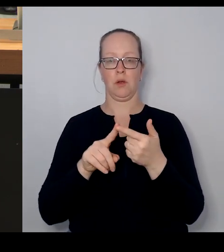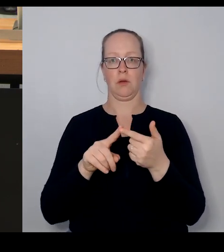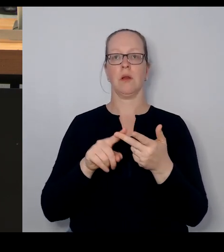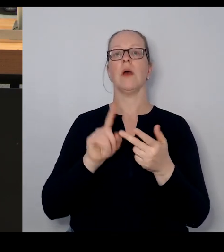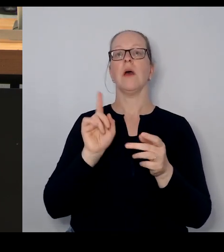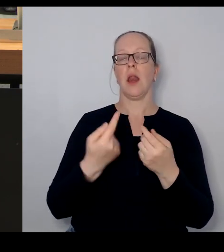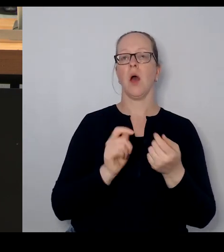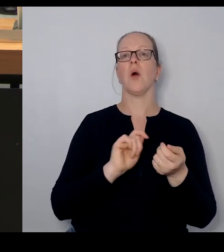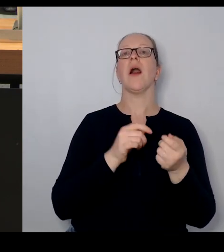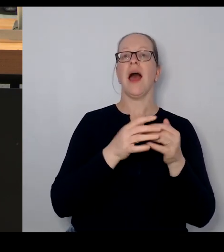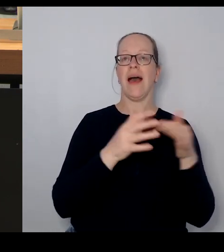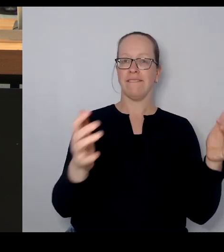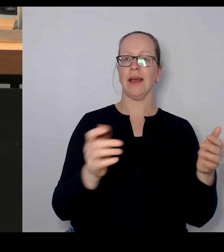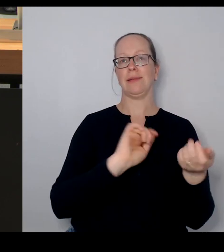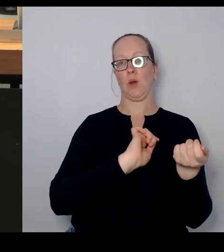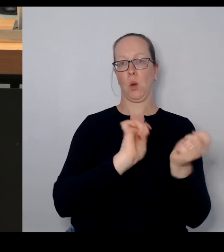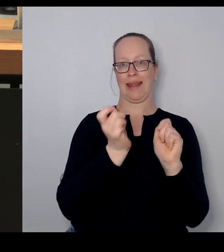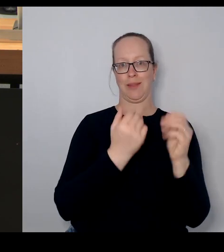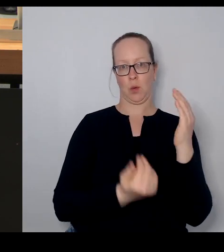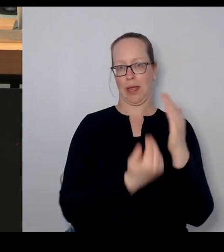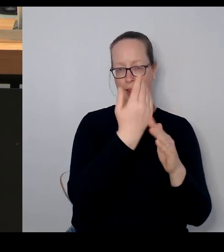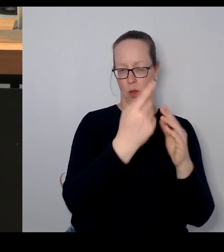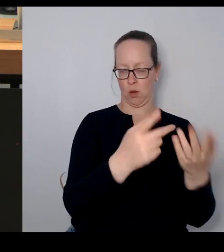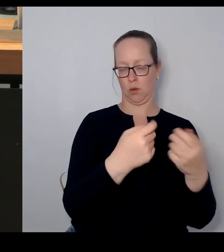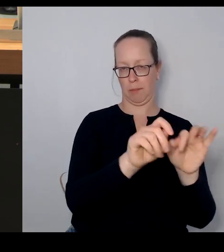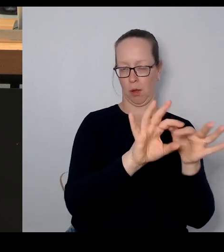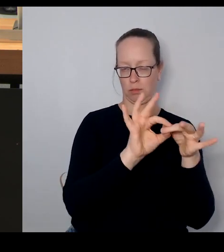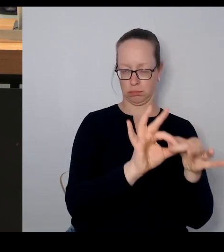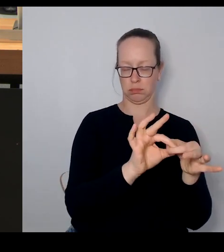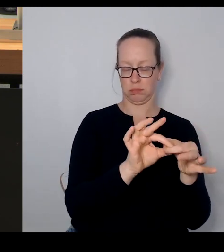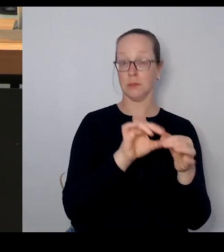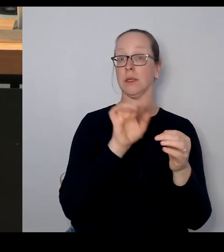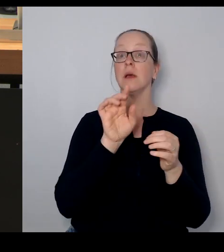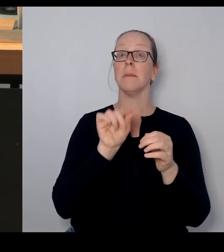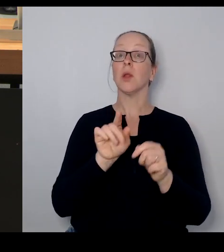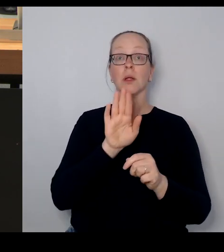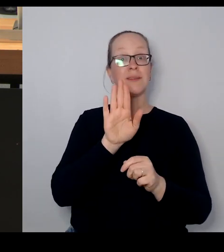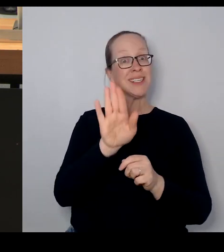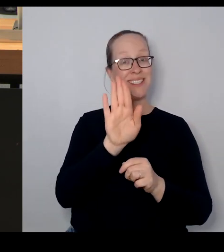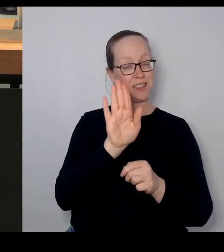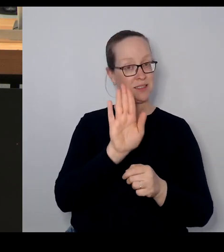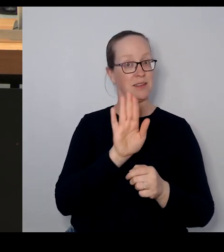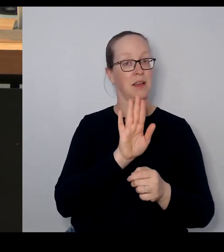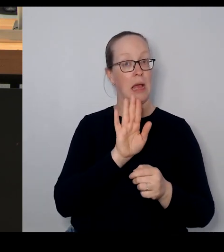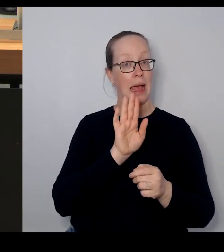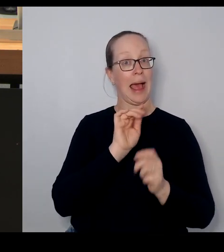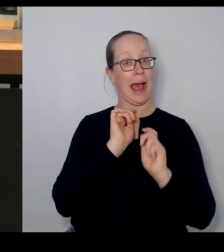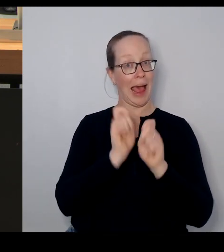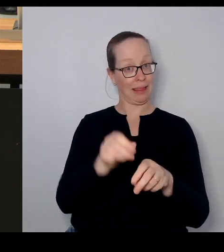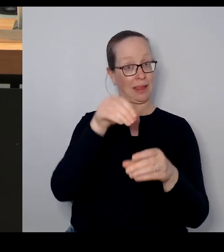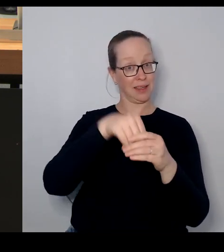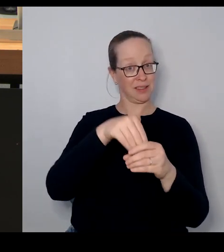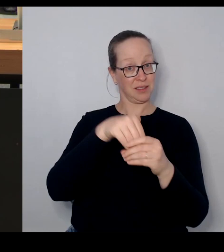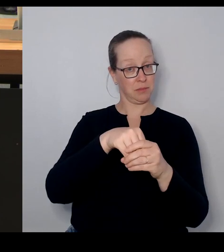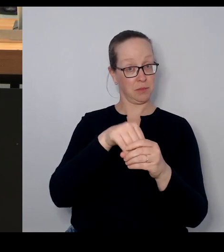wird genau das, was Sie missbräuchlich finden, nicht abgeschafft. Ich bin mir ziemlich sicher, dass Sie dem nicht zustimmen werden.